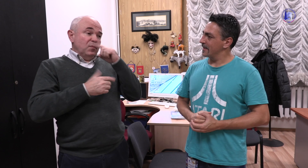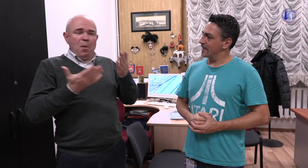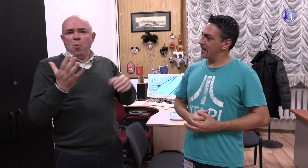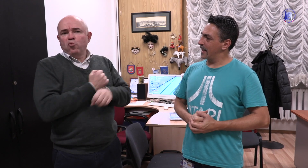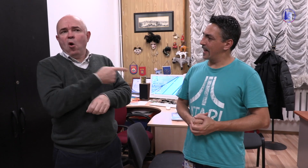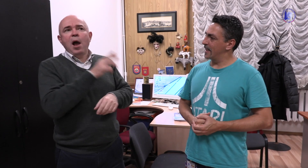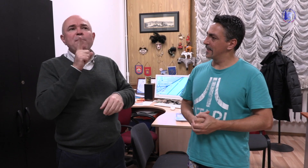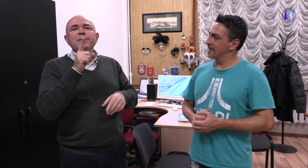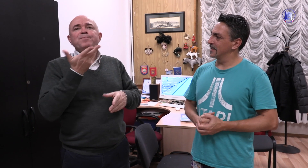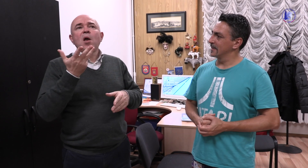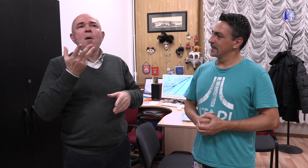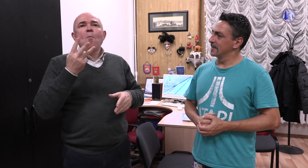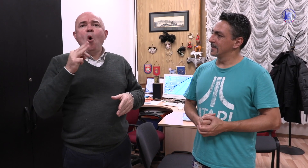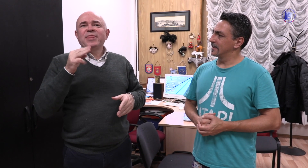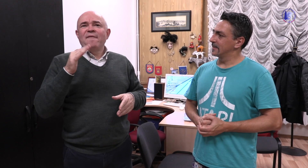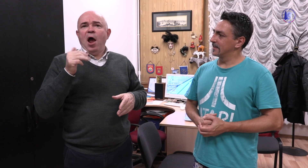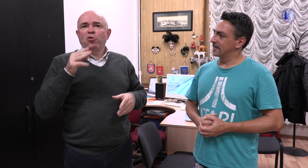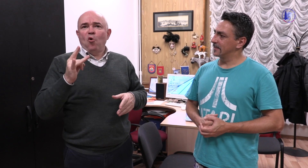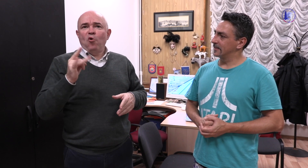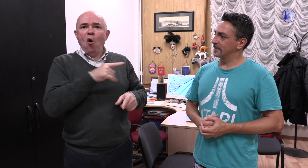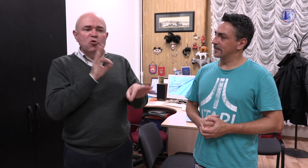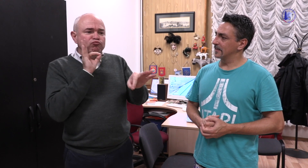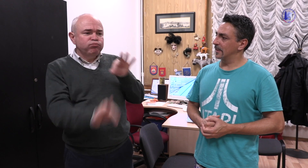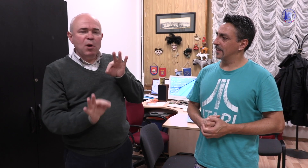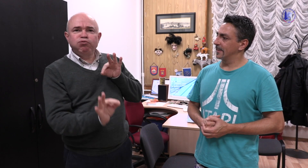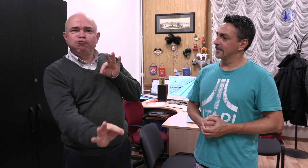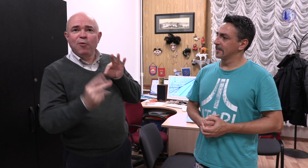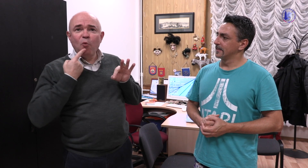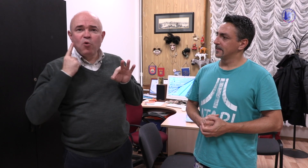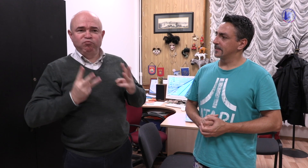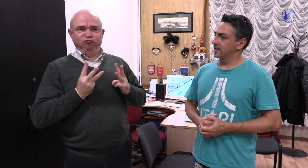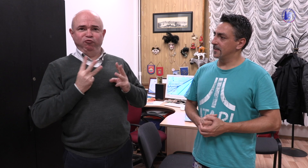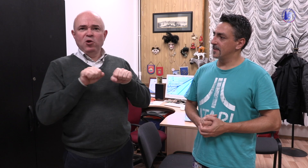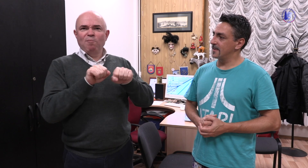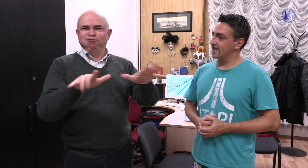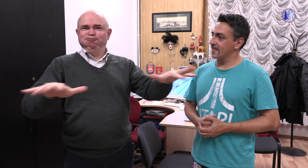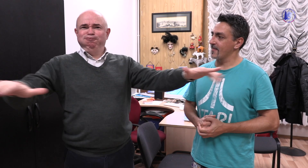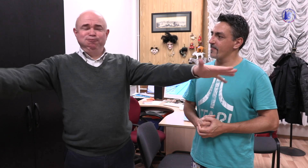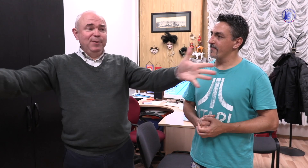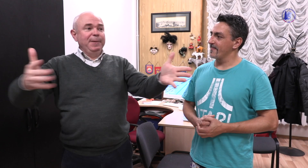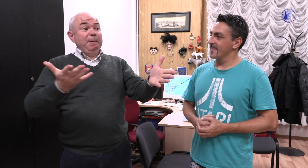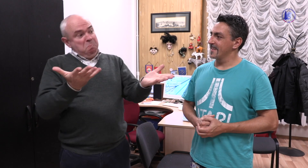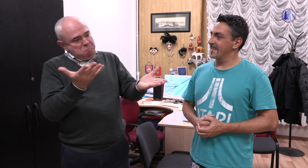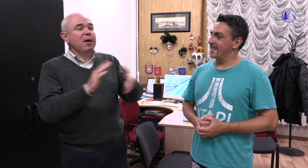Как видим, Эрван – мотиватор, «зажигает» глухих, воодушевляет их.